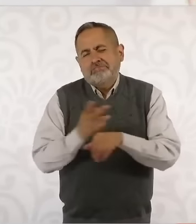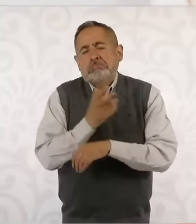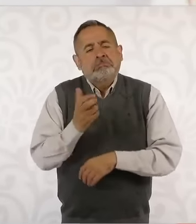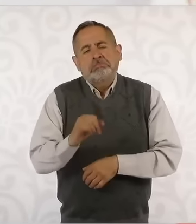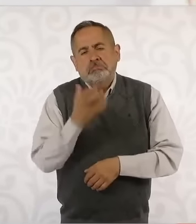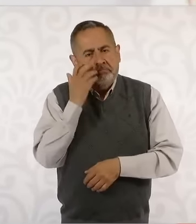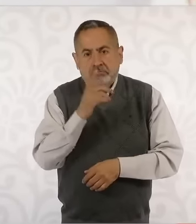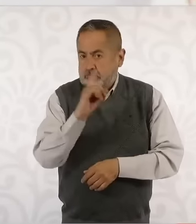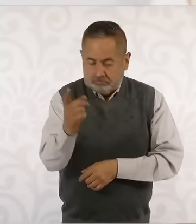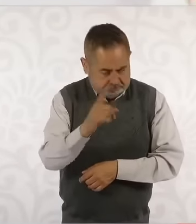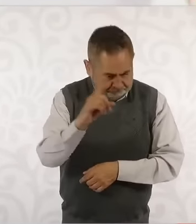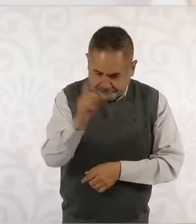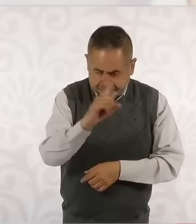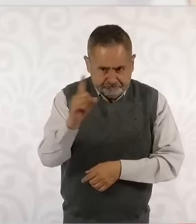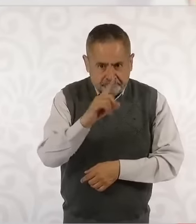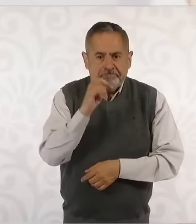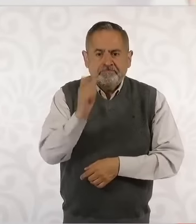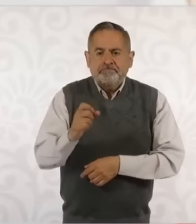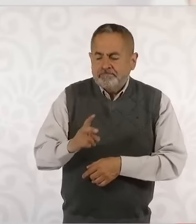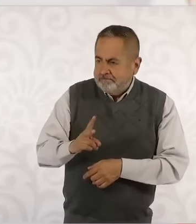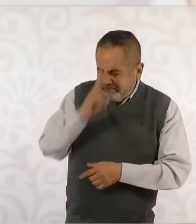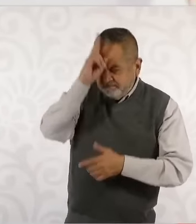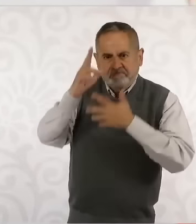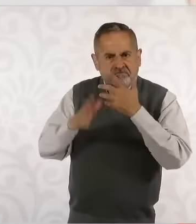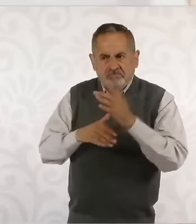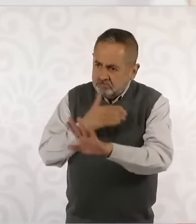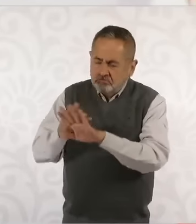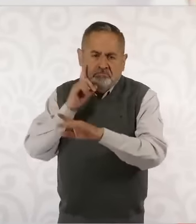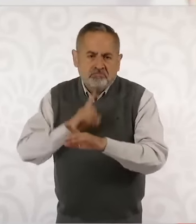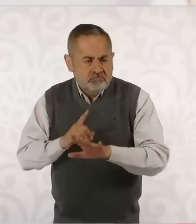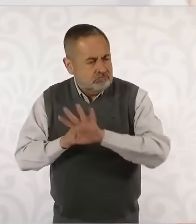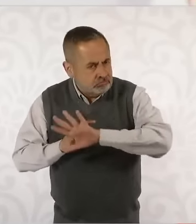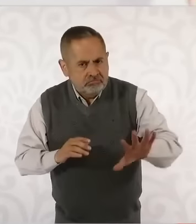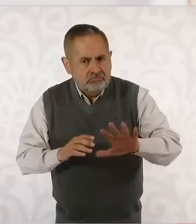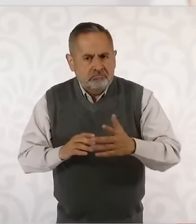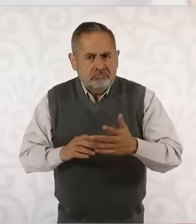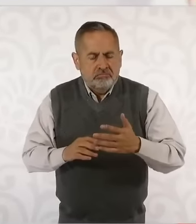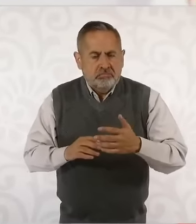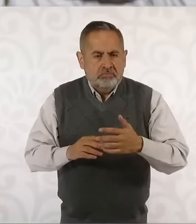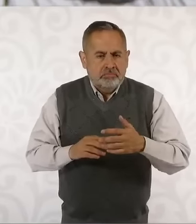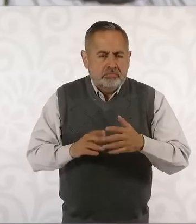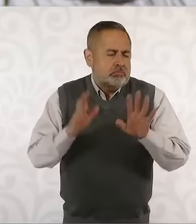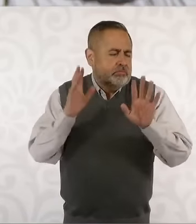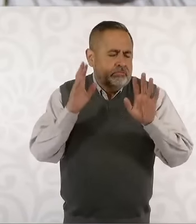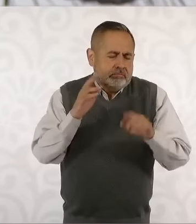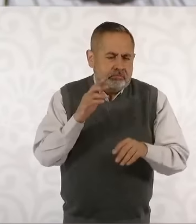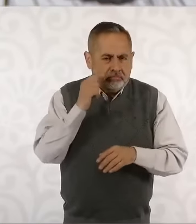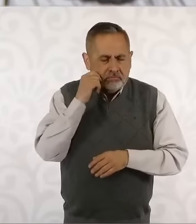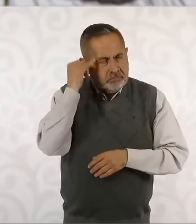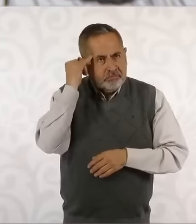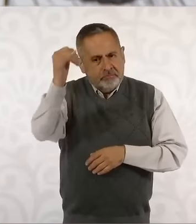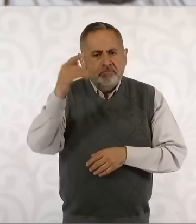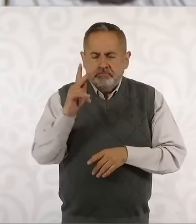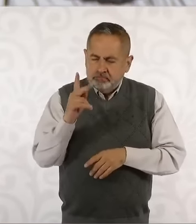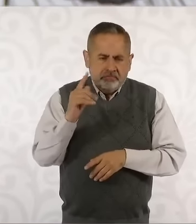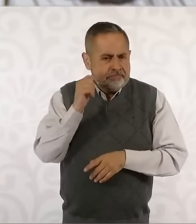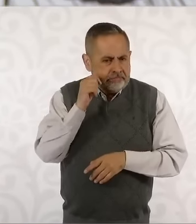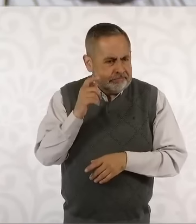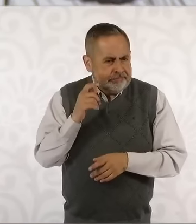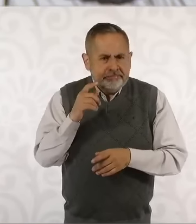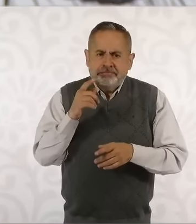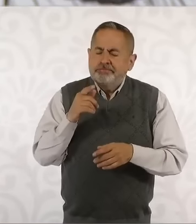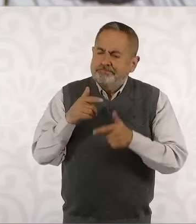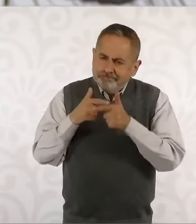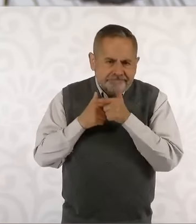violencia contra la mujer. Entonces, más allá si es esta frase o no la que se usa, si es importante